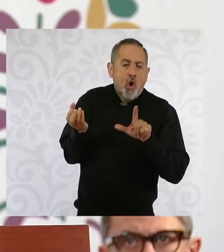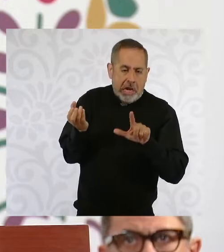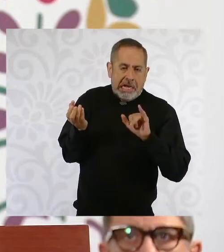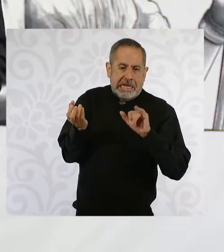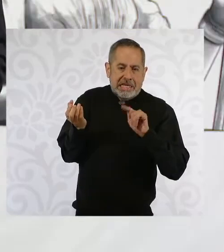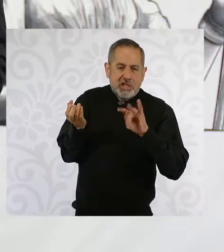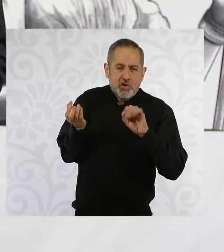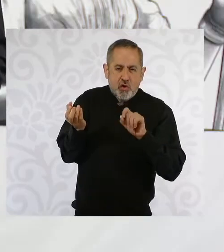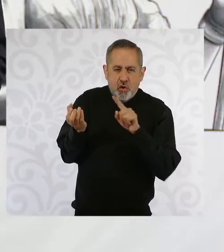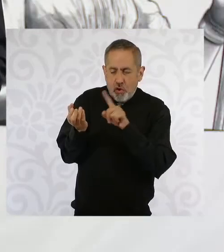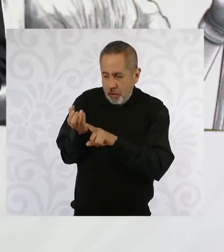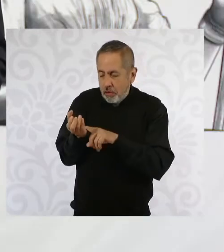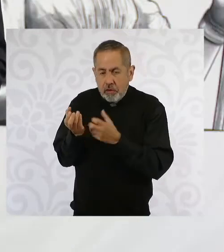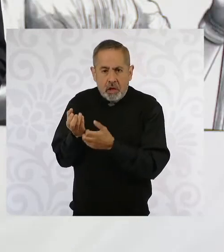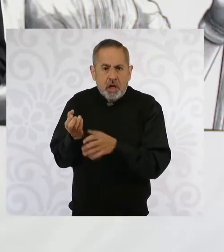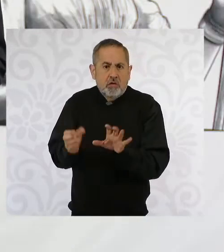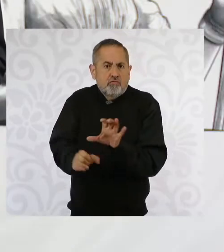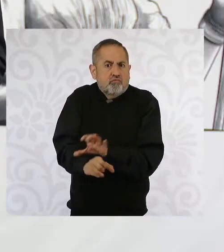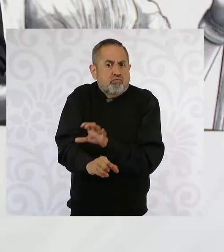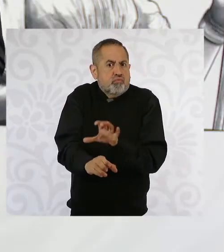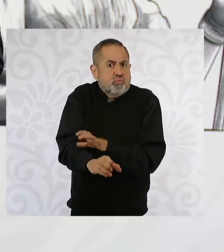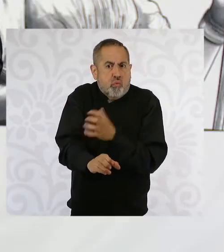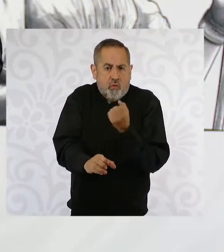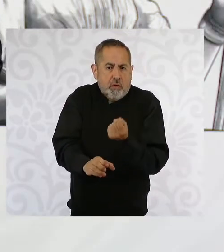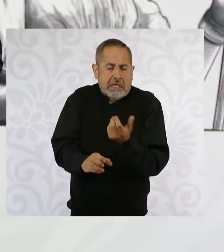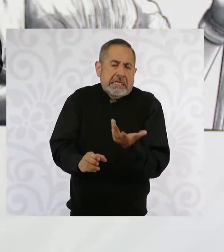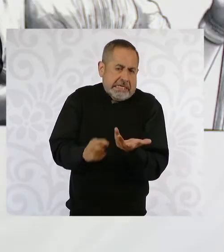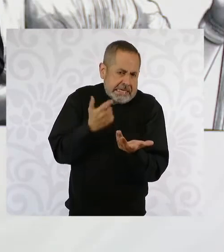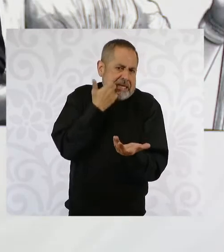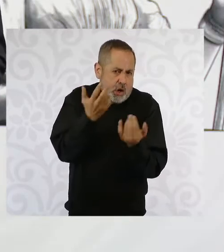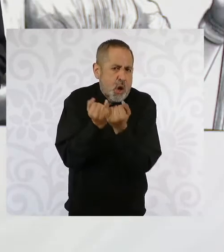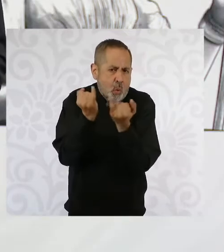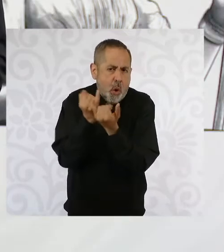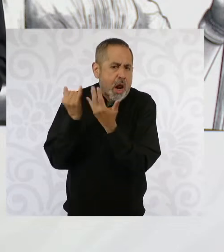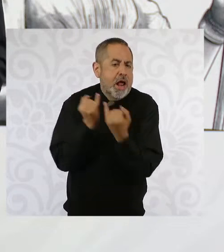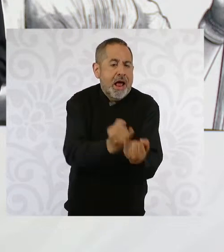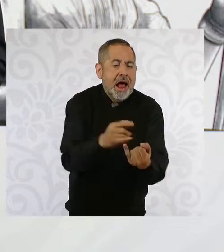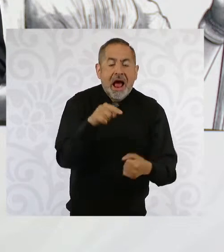llama una densidad energética mucho mayor uno de los elementos más importantes que debemos